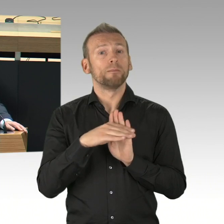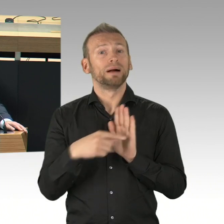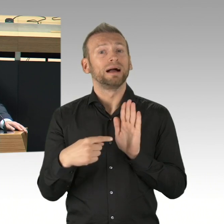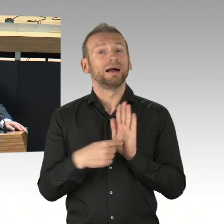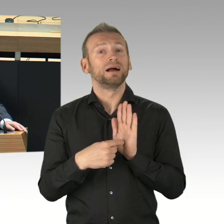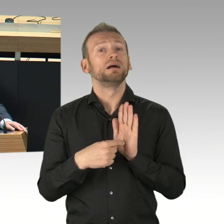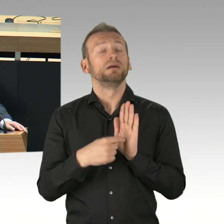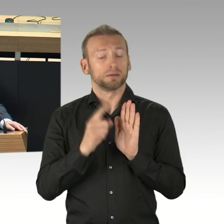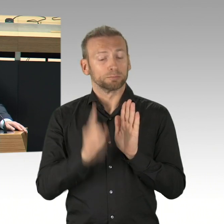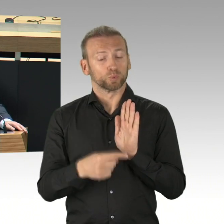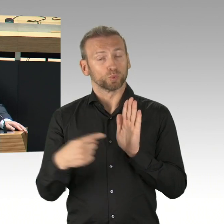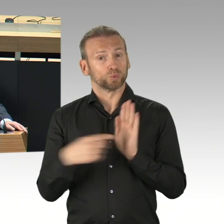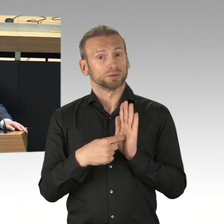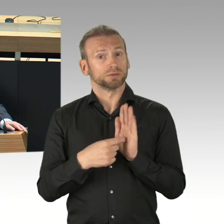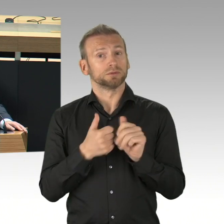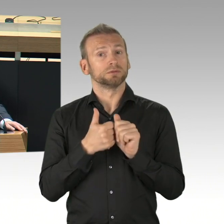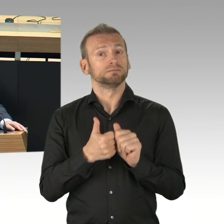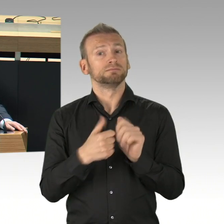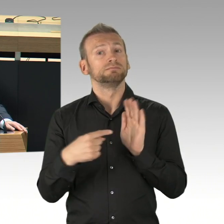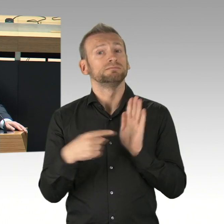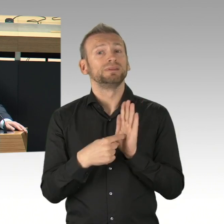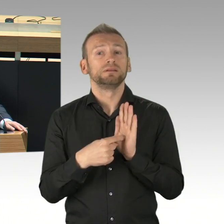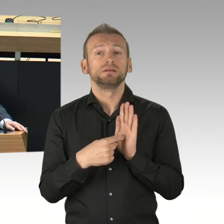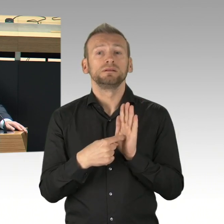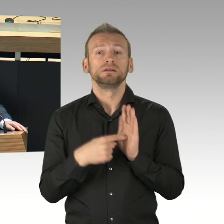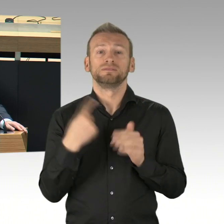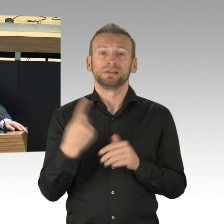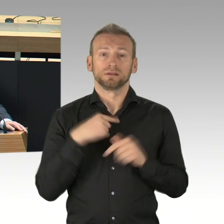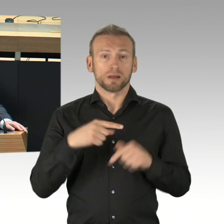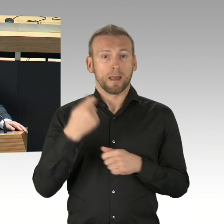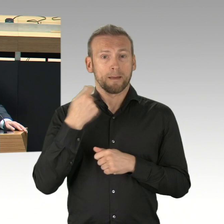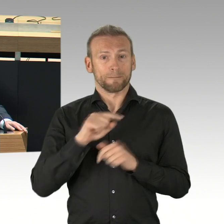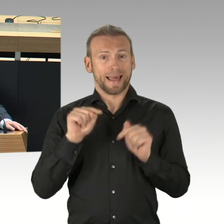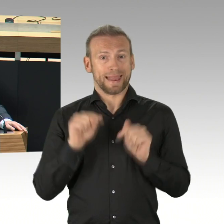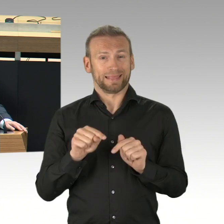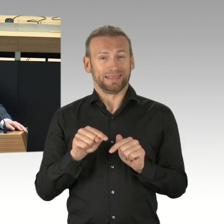betreiben Sie eigentlich, dass weite Teile dieser Stadt und dieser Bevölkerung